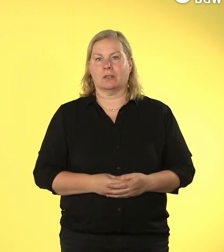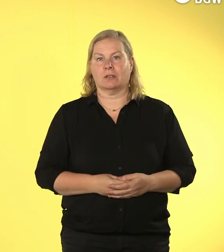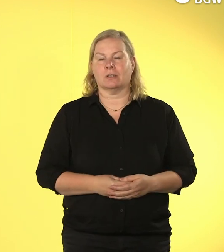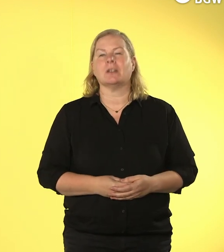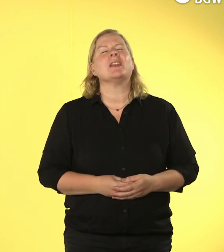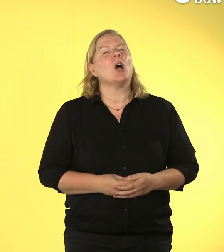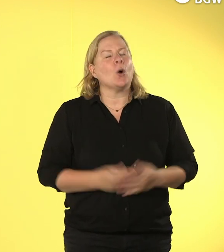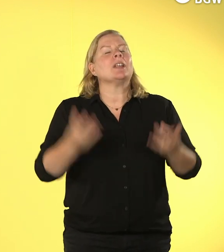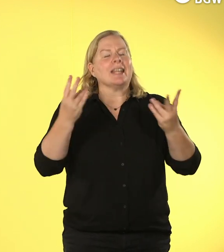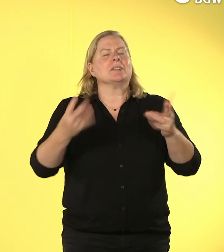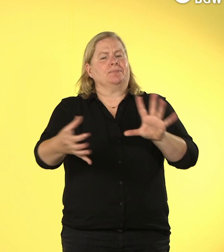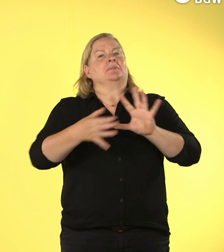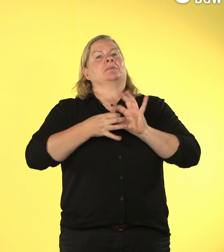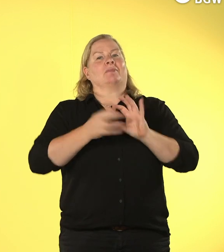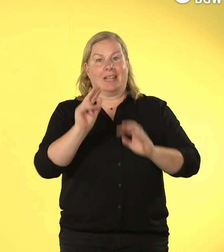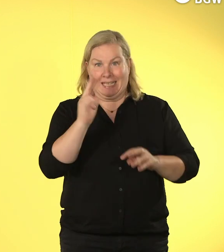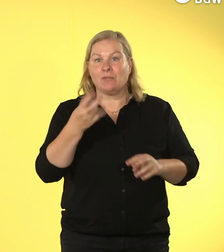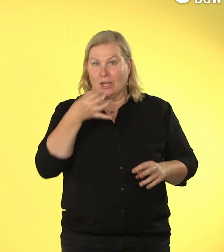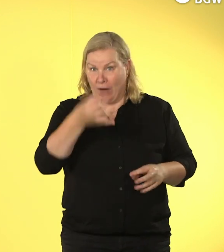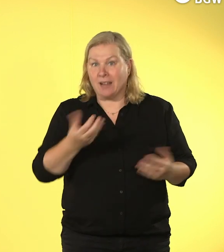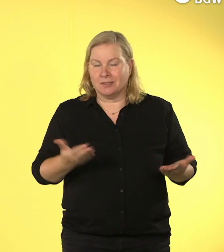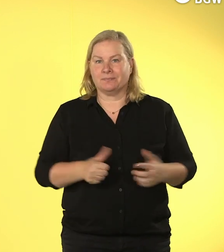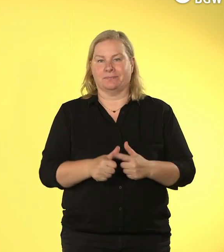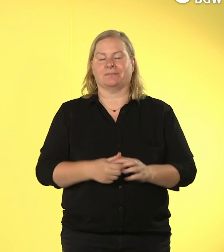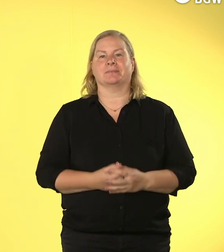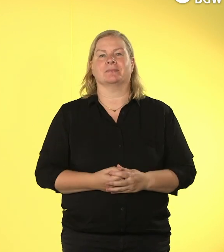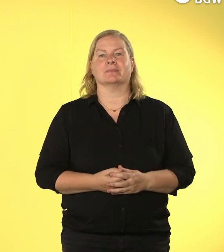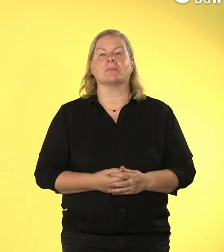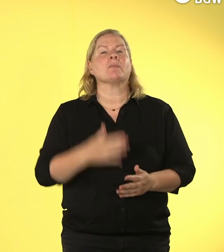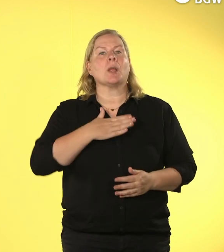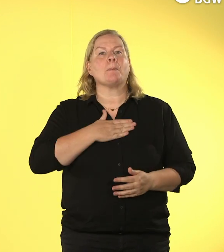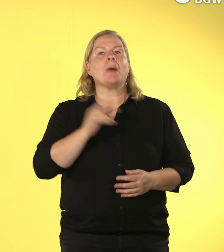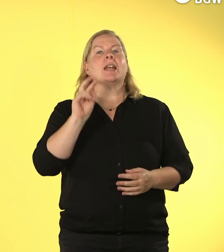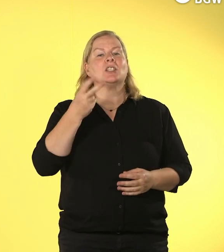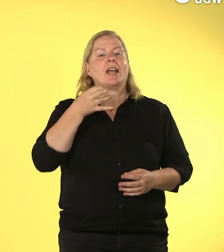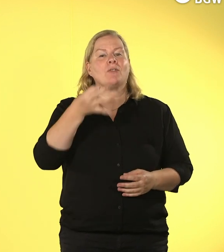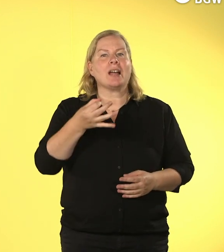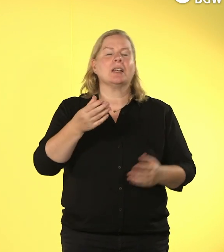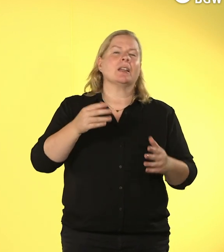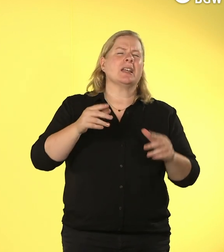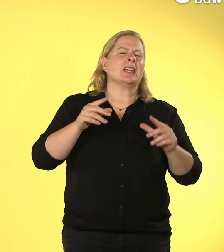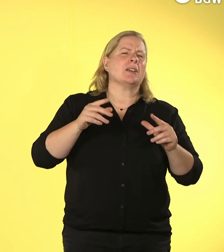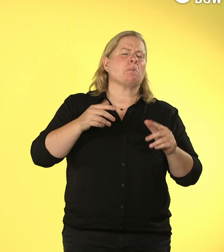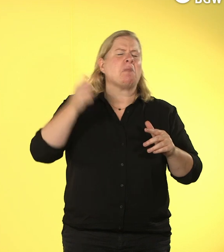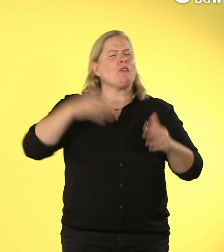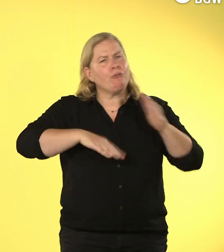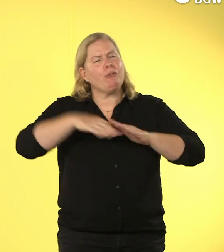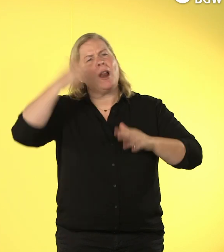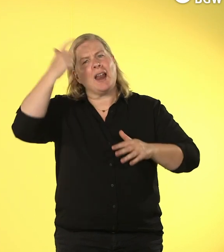Jetzt komme ich zurück auf meine zweite Frage. Die war vielleicht nicht ernst gemeint, aber trotzdem sehr passend: